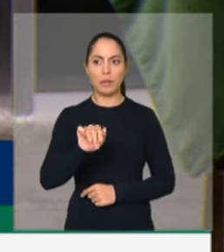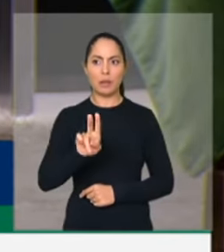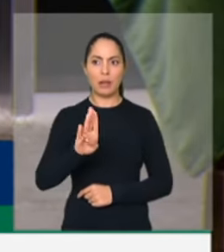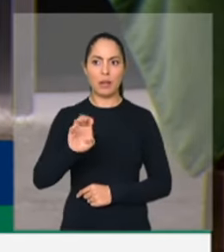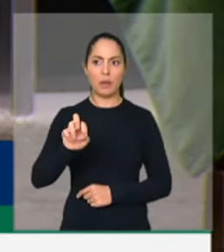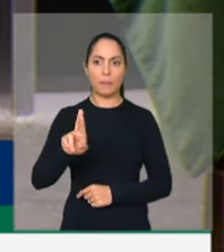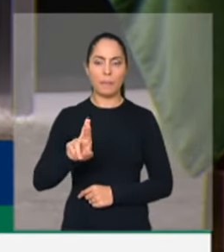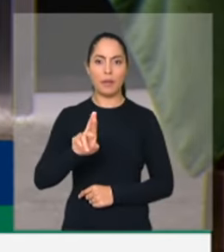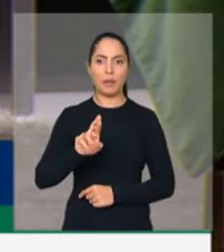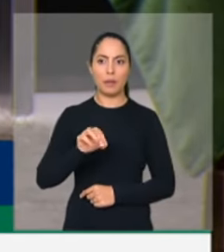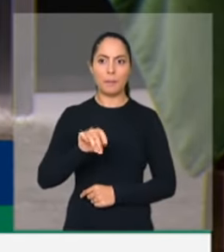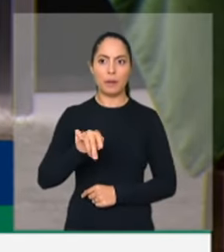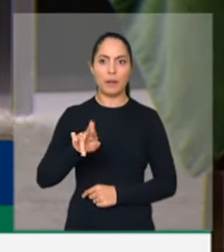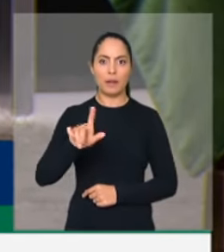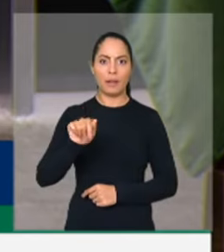É UM MÊS MUITO ESPECIAL PARA